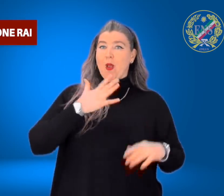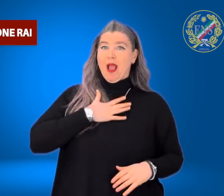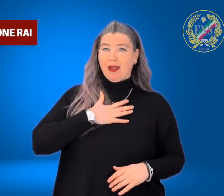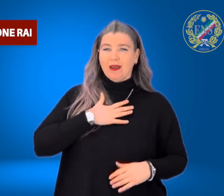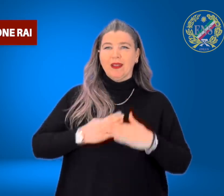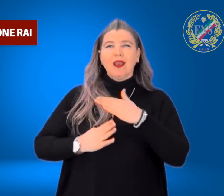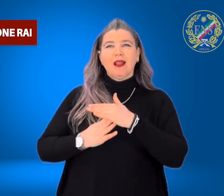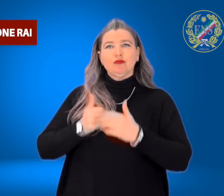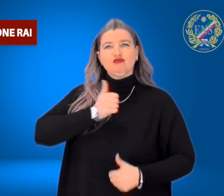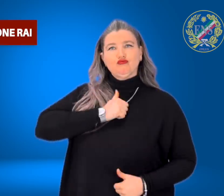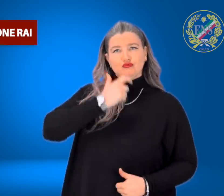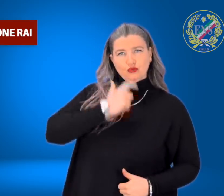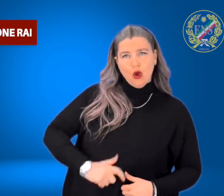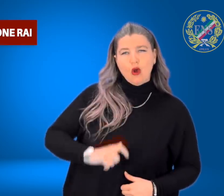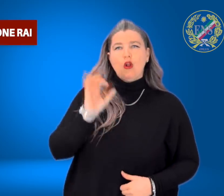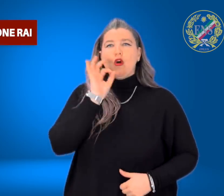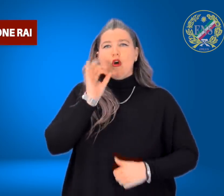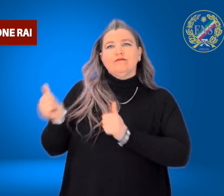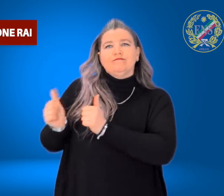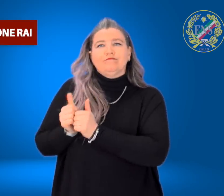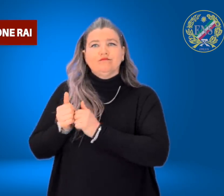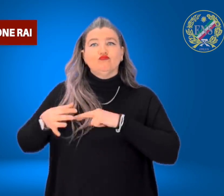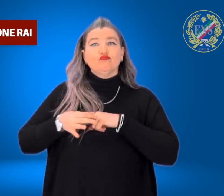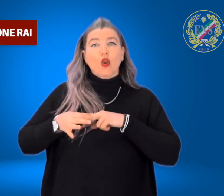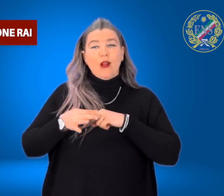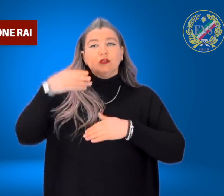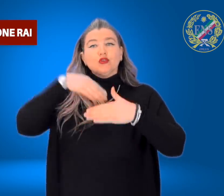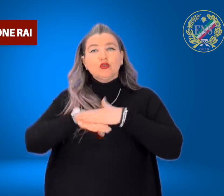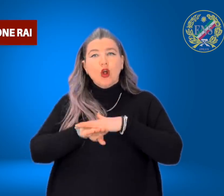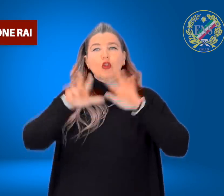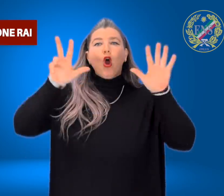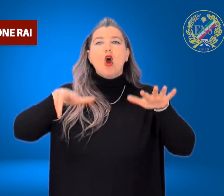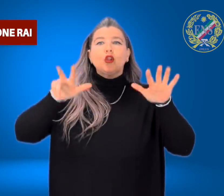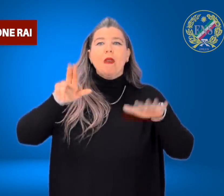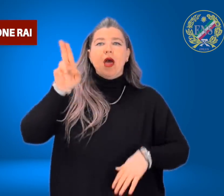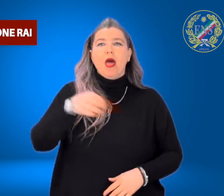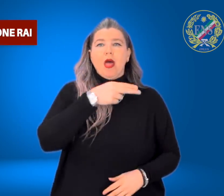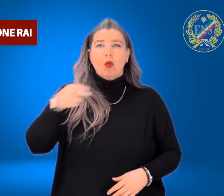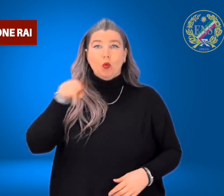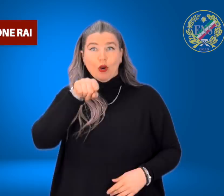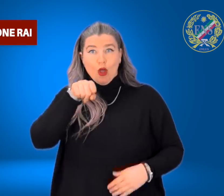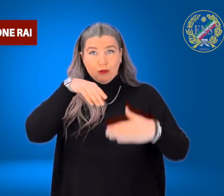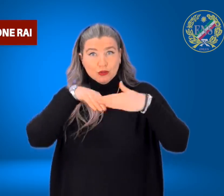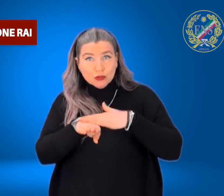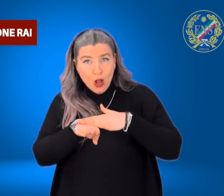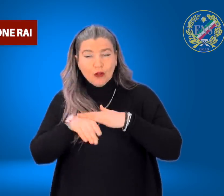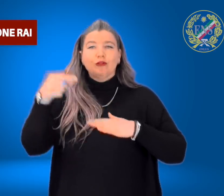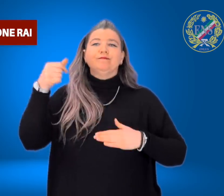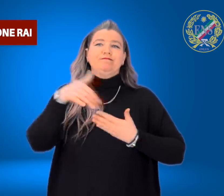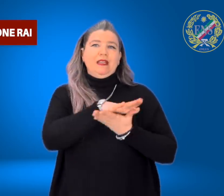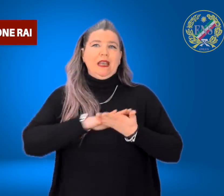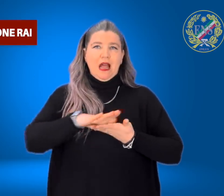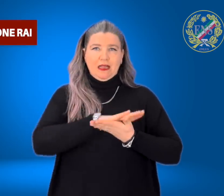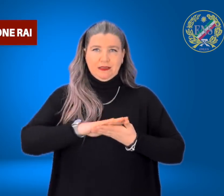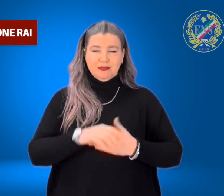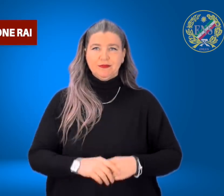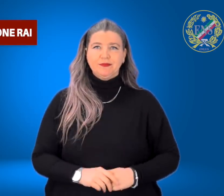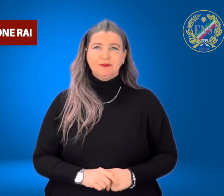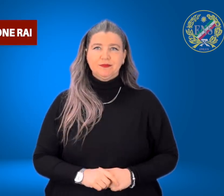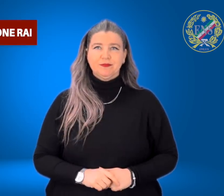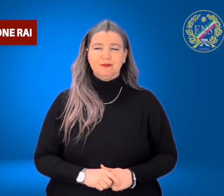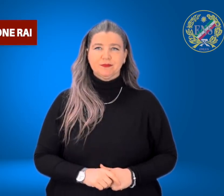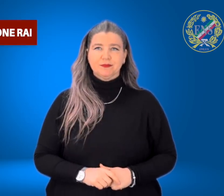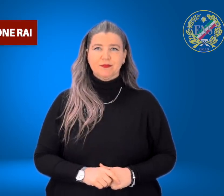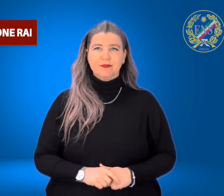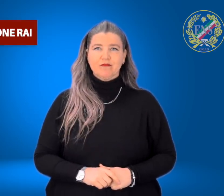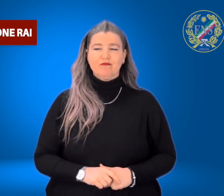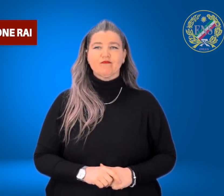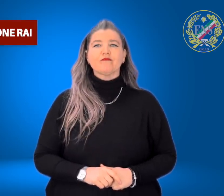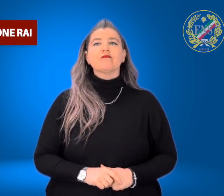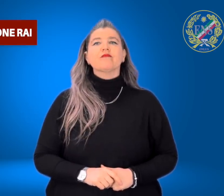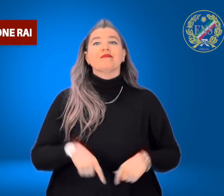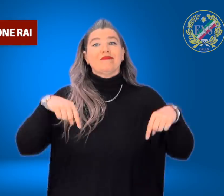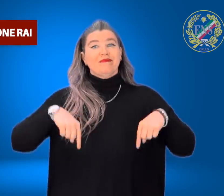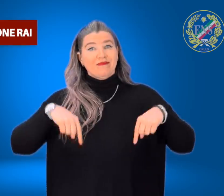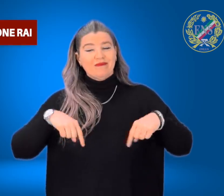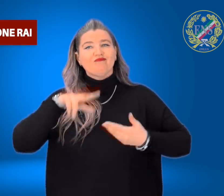e del congiuge non superiore complessivamente a euro 8.000 annui, non conviventi con altri